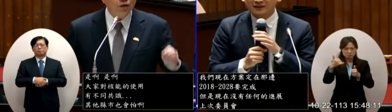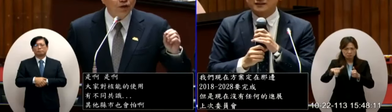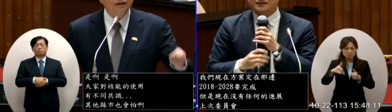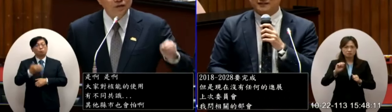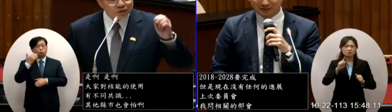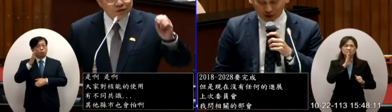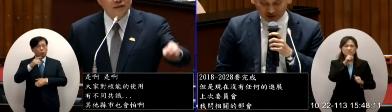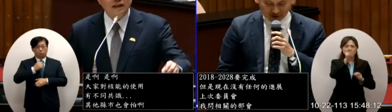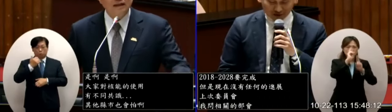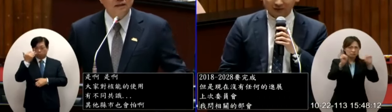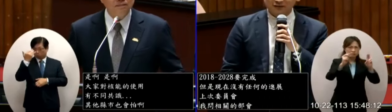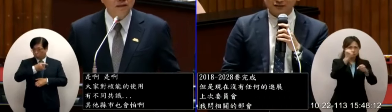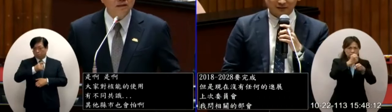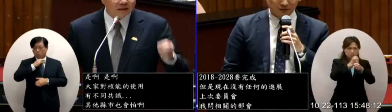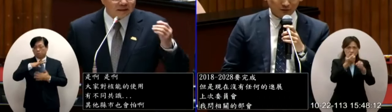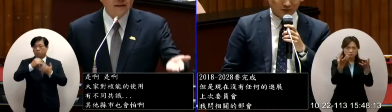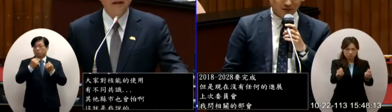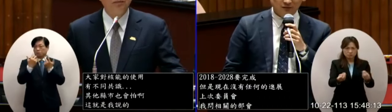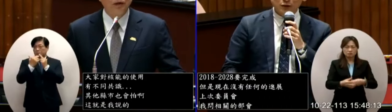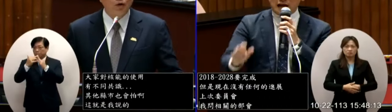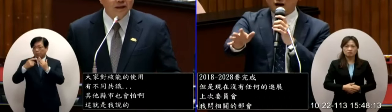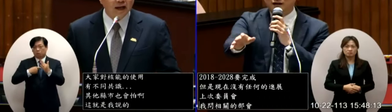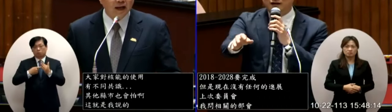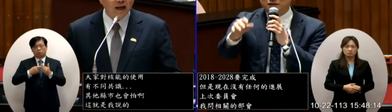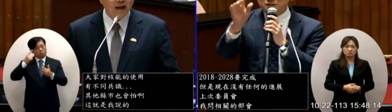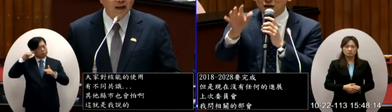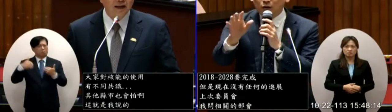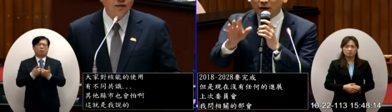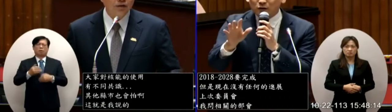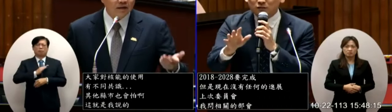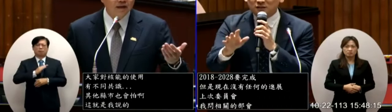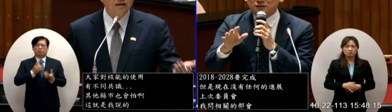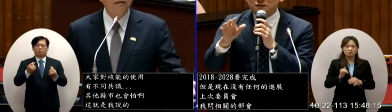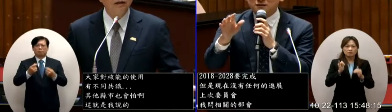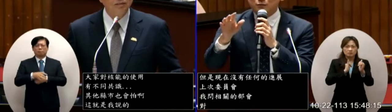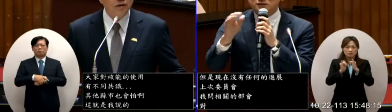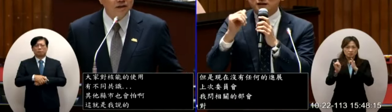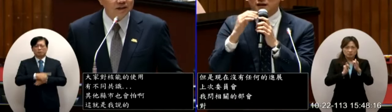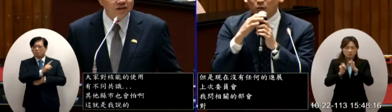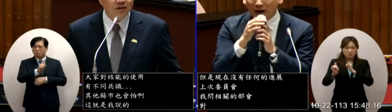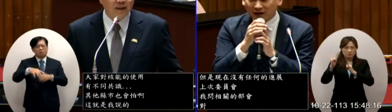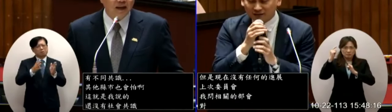如果有一天說選在新北市 大家也不會同意 社會共識 因為